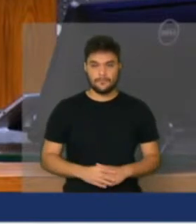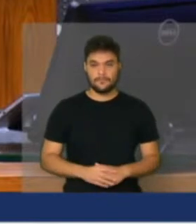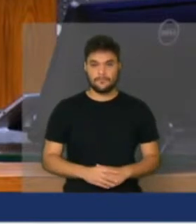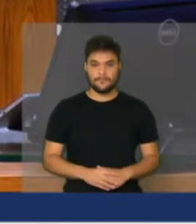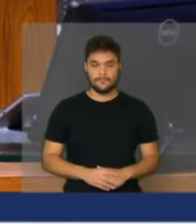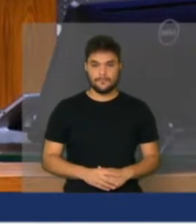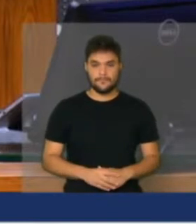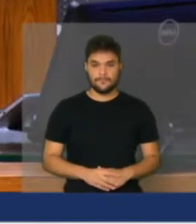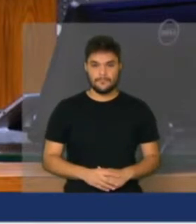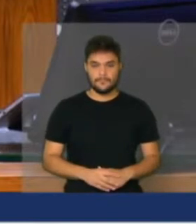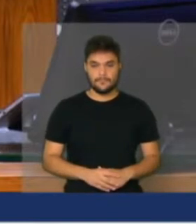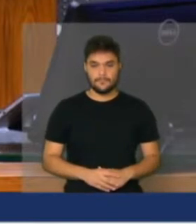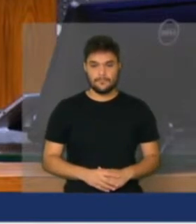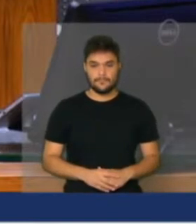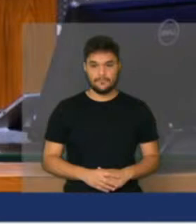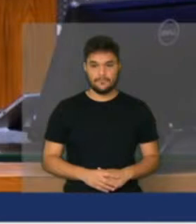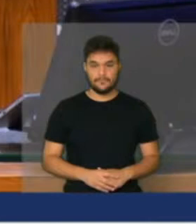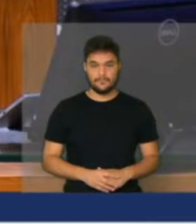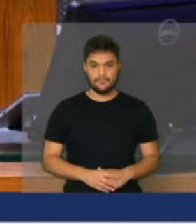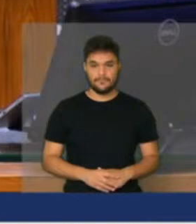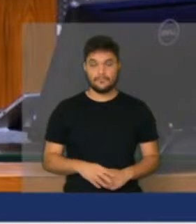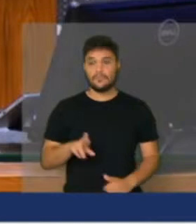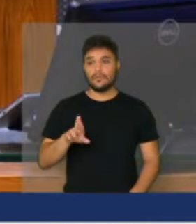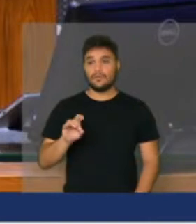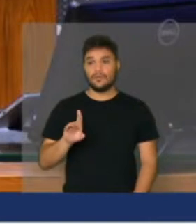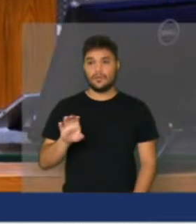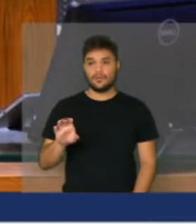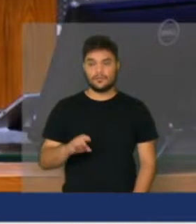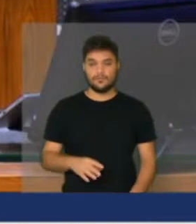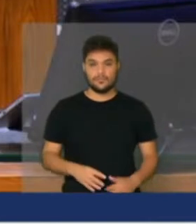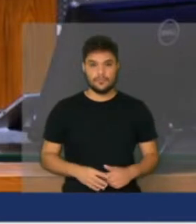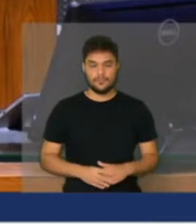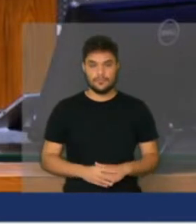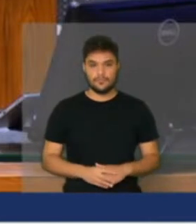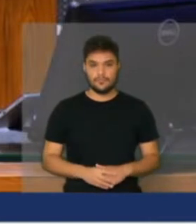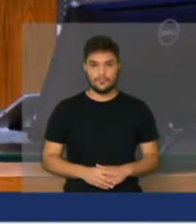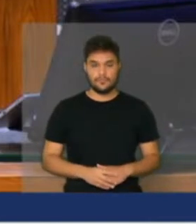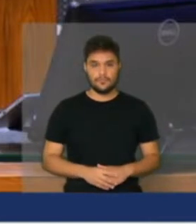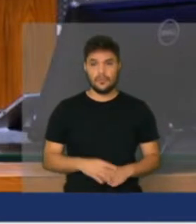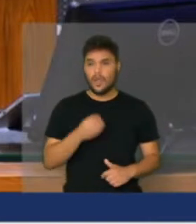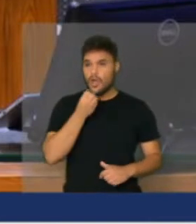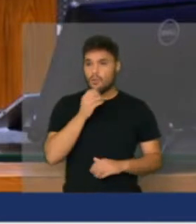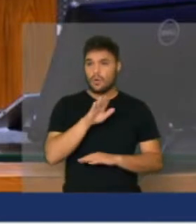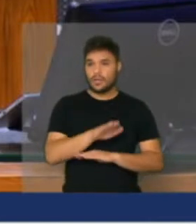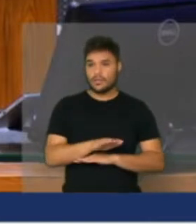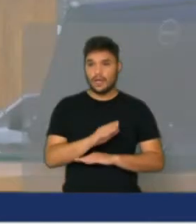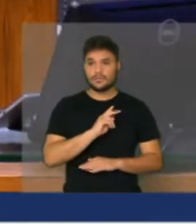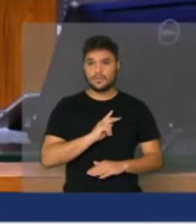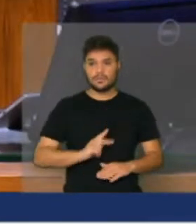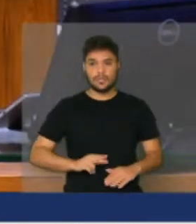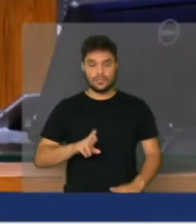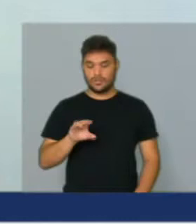PARA NÃO. PV ?, REDE . -- [DEPUTADA]: BOA TARDE, SENHOR PRESIDENTE, A REDE TAMBÉM VÊ QUE É SUPERIMPORTANTE A SOCIEDADE